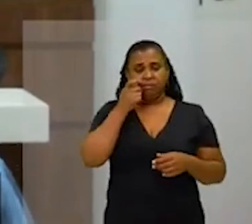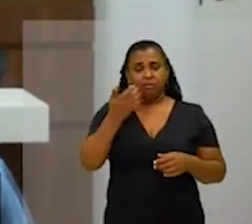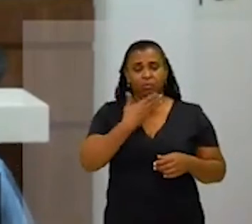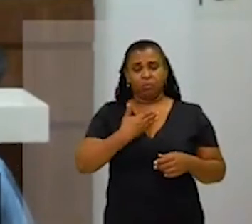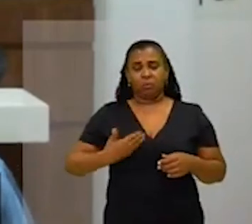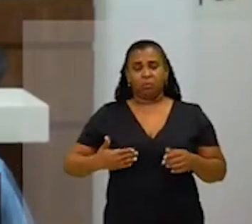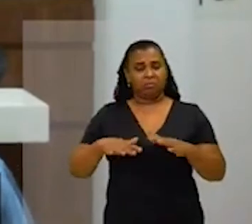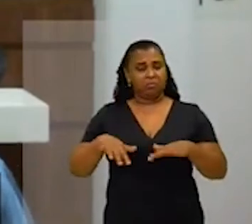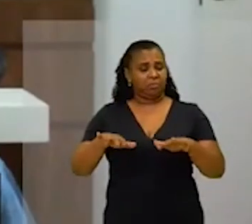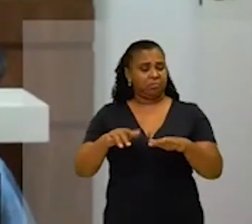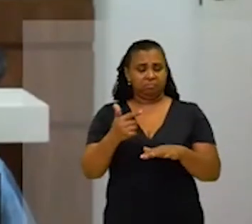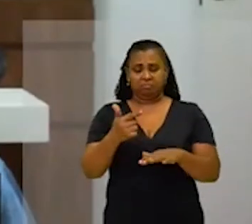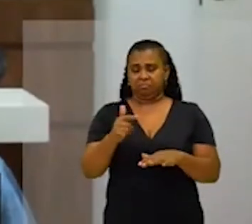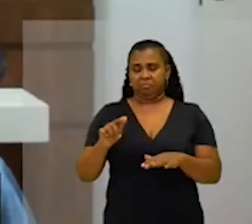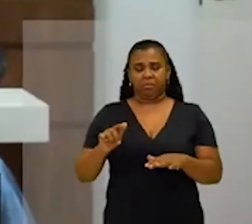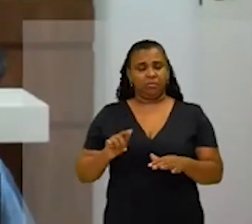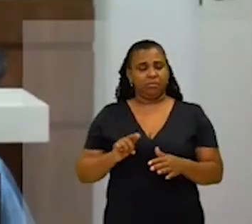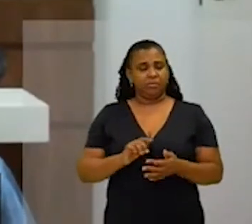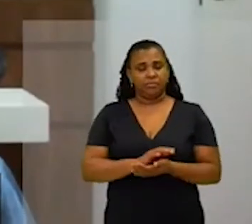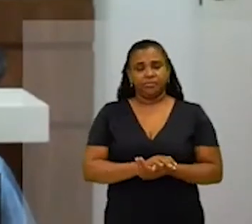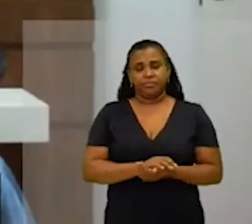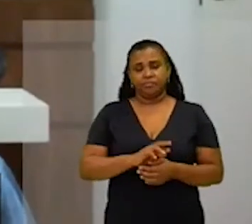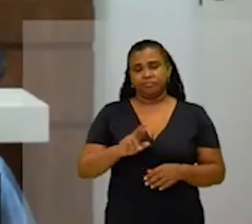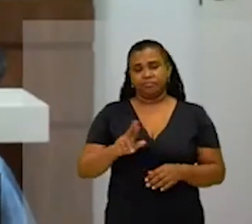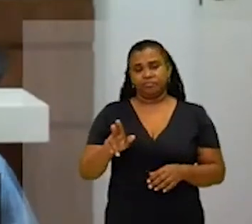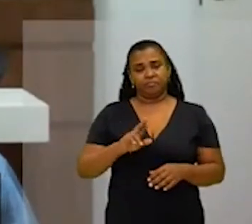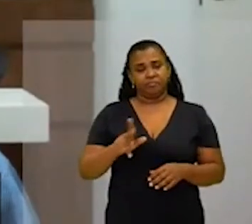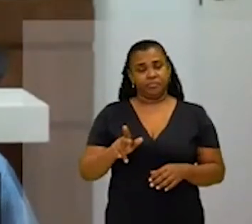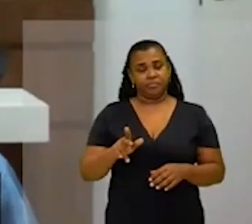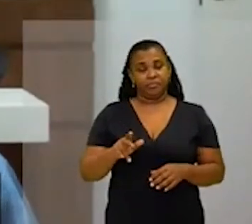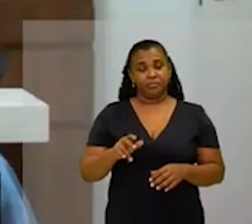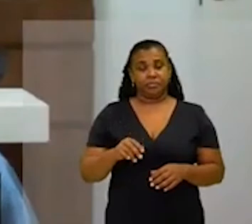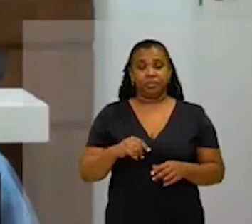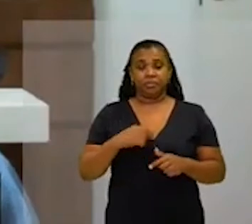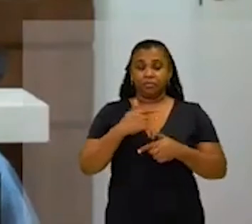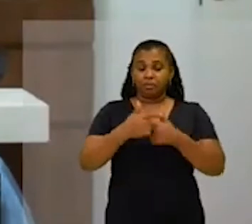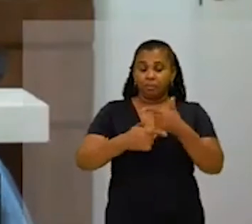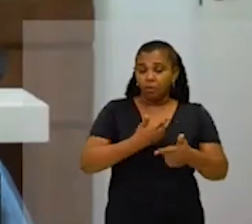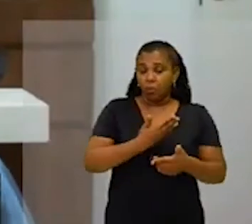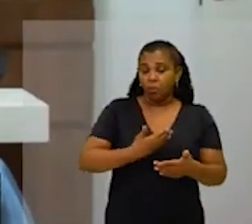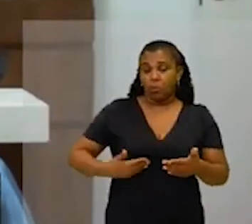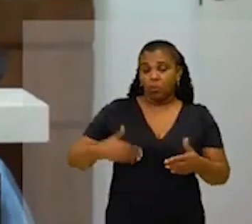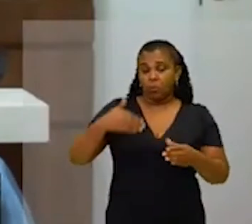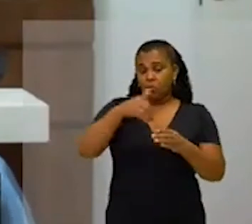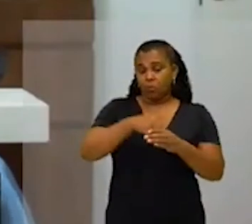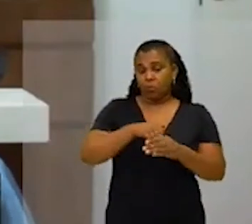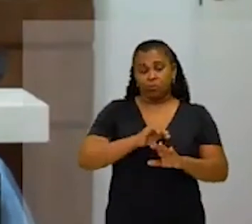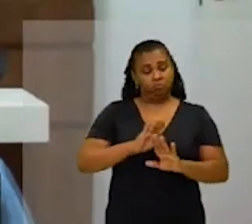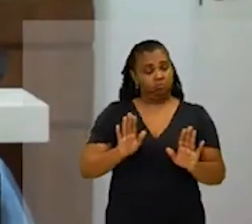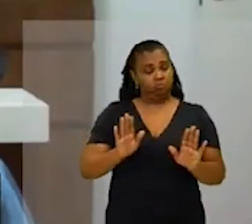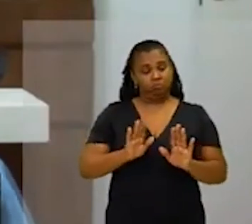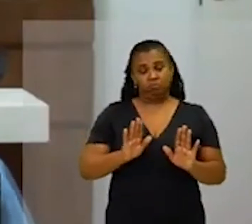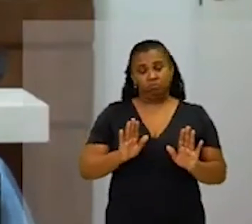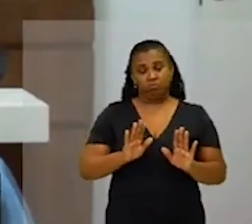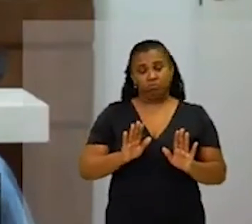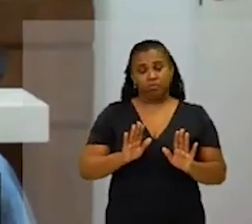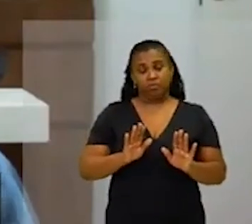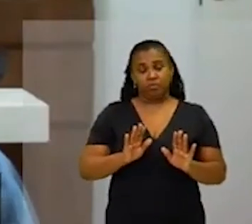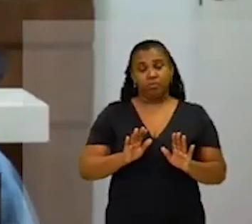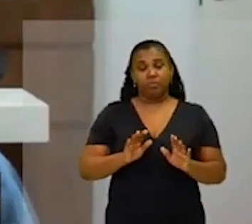e eles não são mas o nome do estado representa os interesses parciais na população do eleitorado no